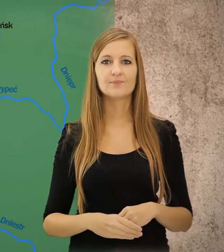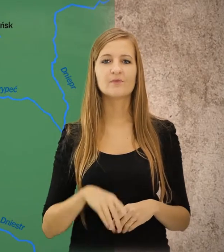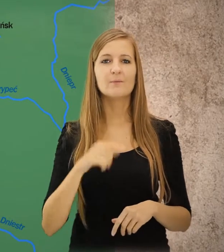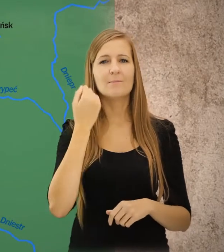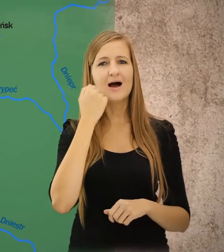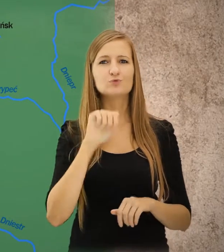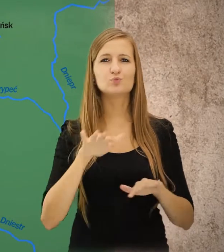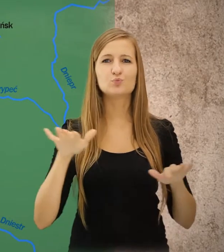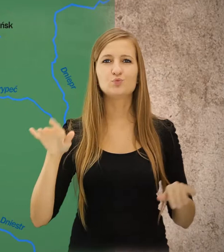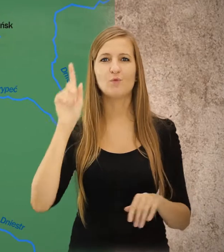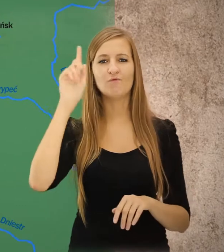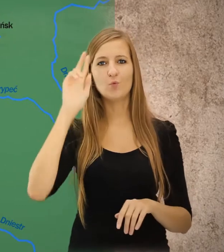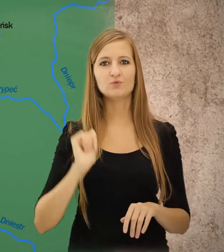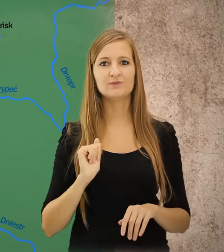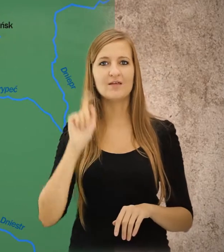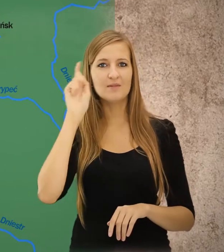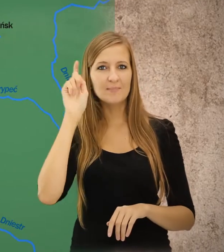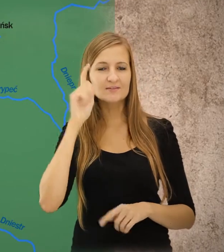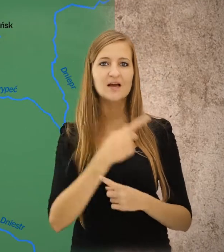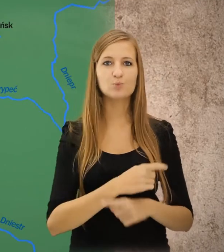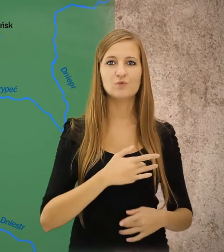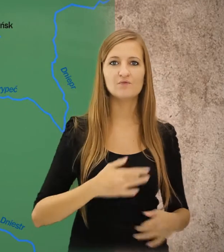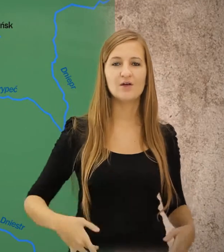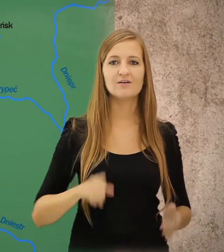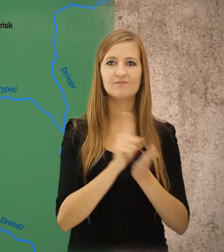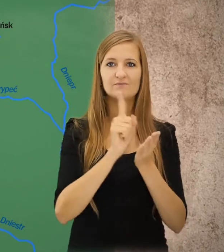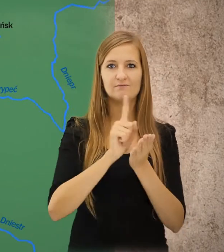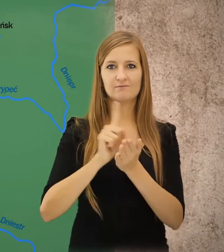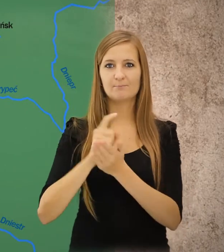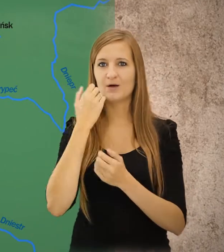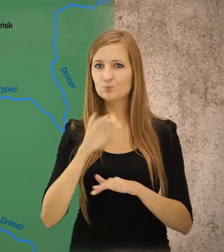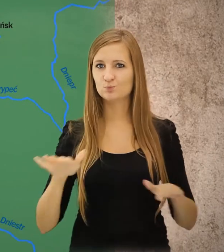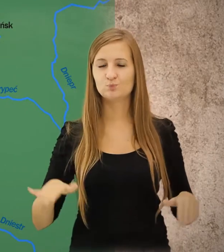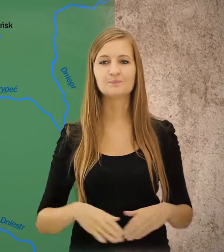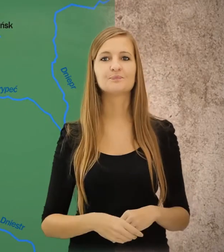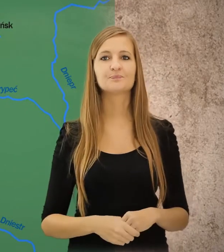To było wielkie zwycięstwo wojsk niemieckich i austro-węgierskich.